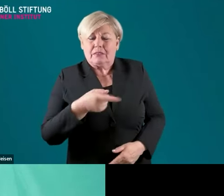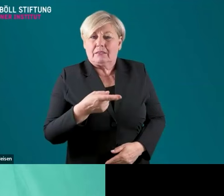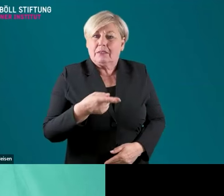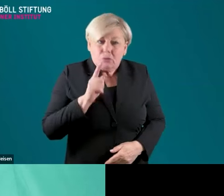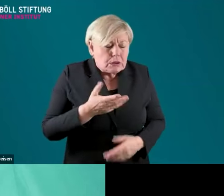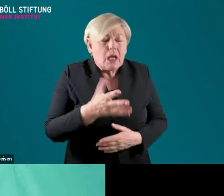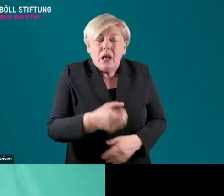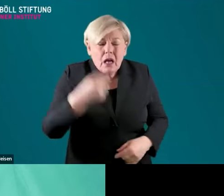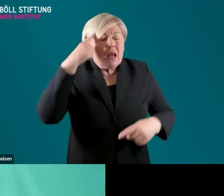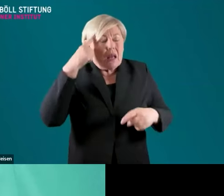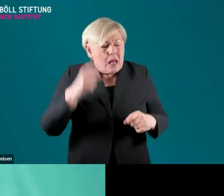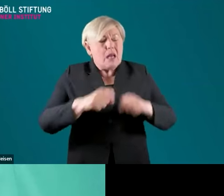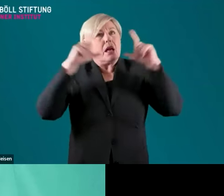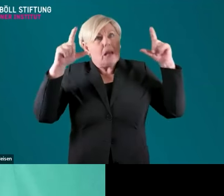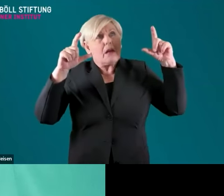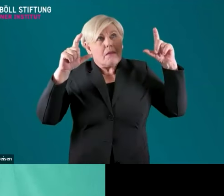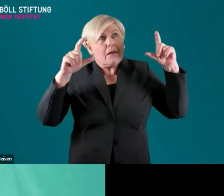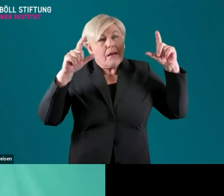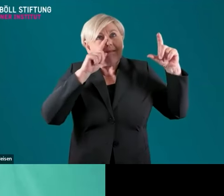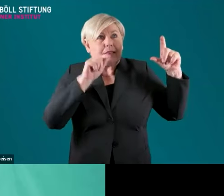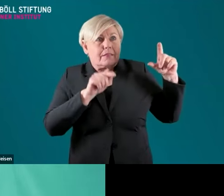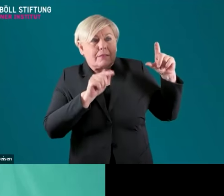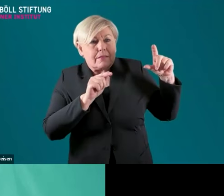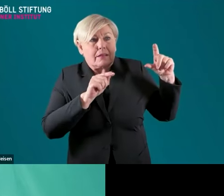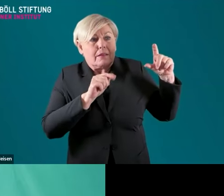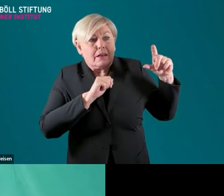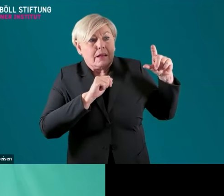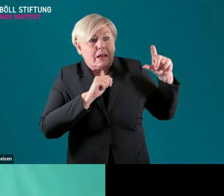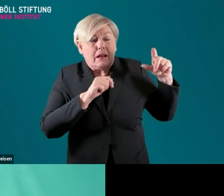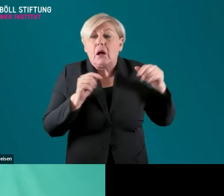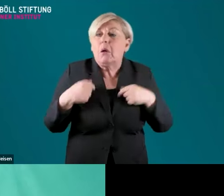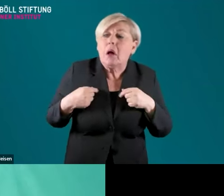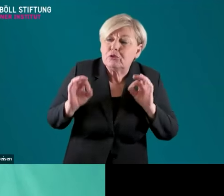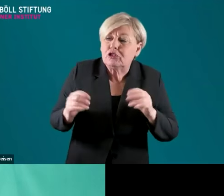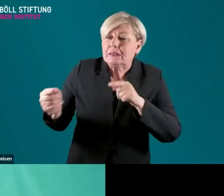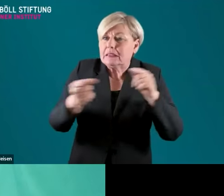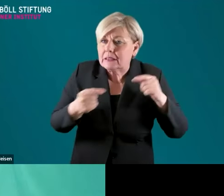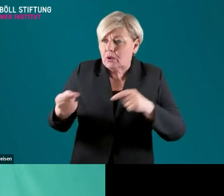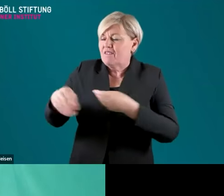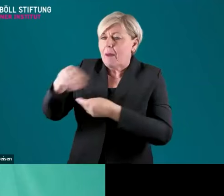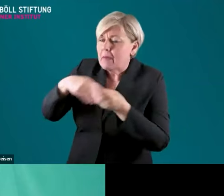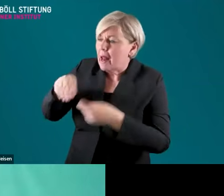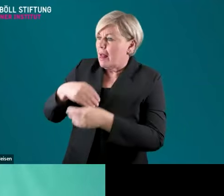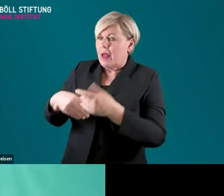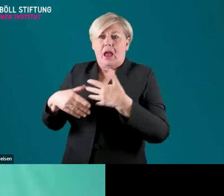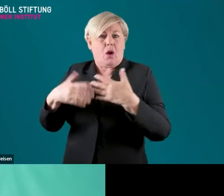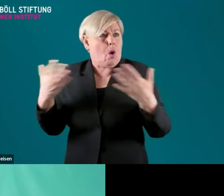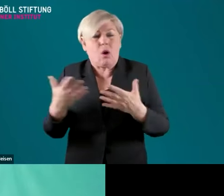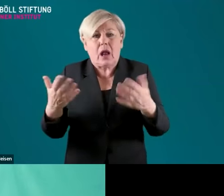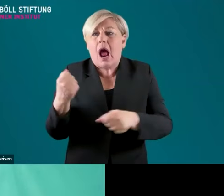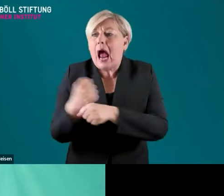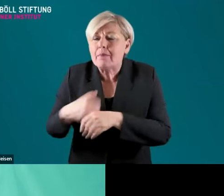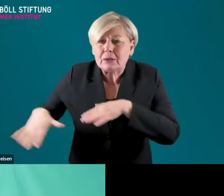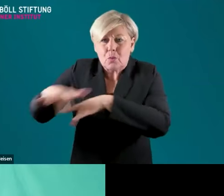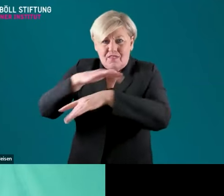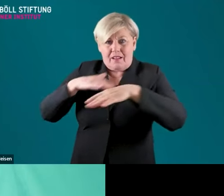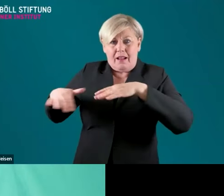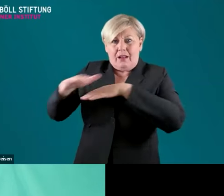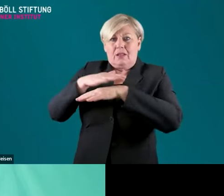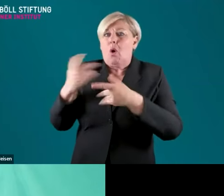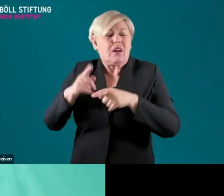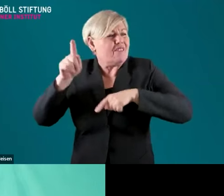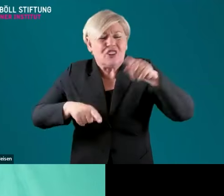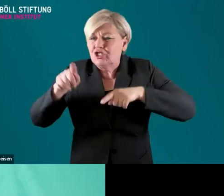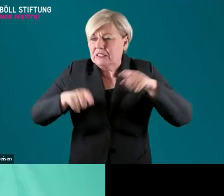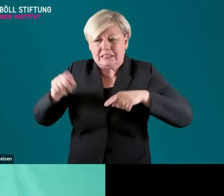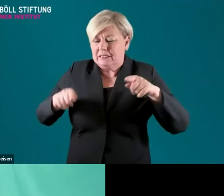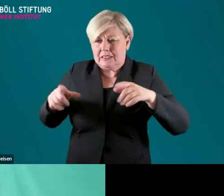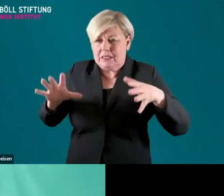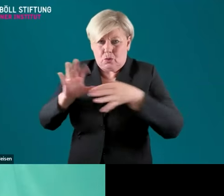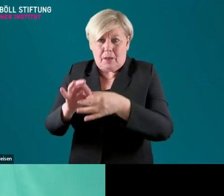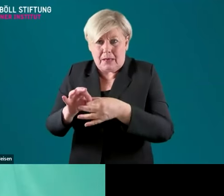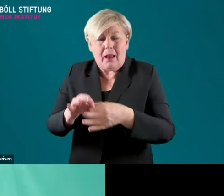dass, wenn sie in Diskussionen sind, sei es in der Familie, sei es im Arbeitsumfeld in unterschiedlichsten Zusammenhängen mitzubekommen,